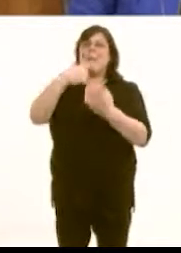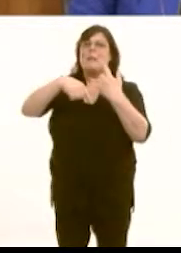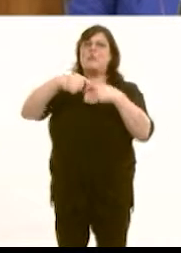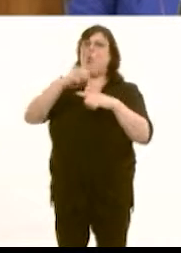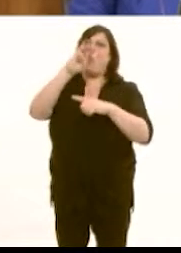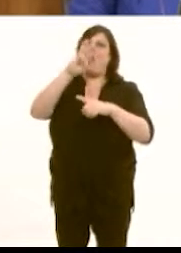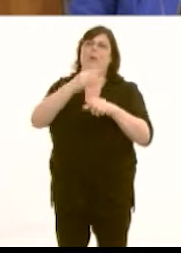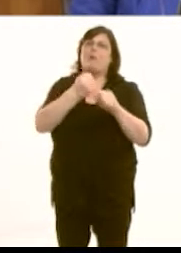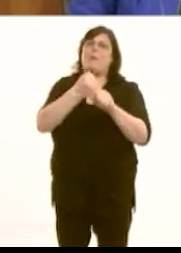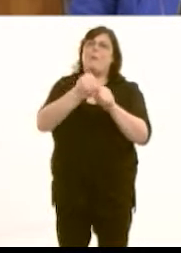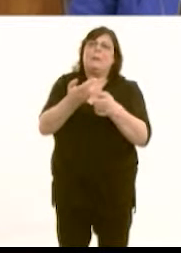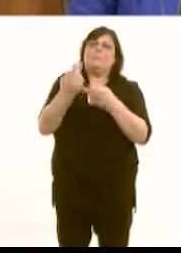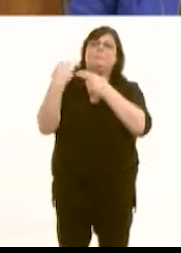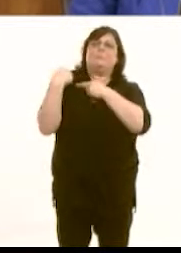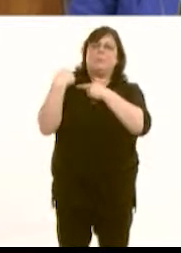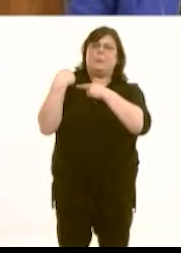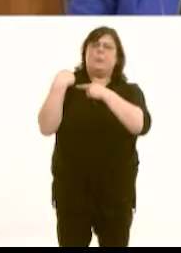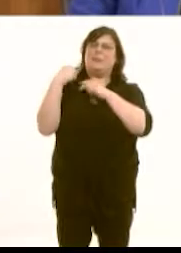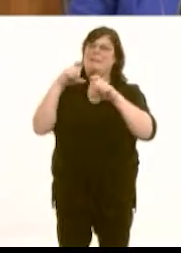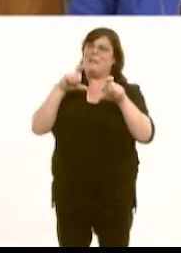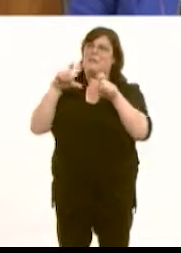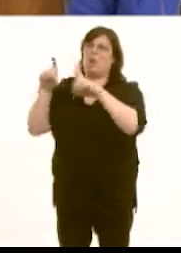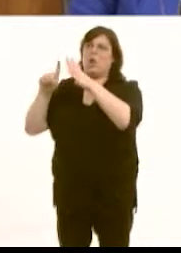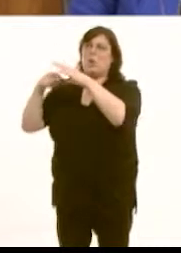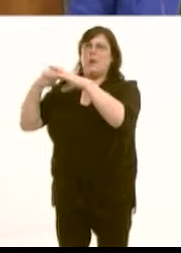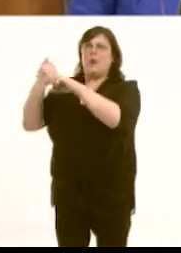mwyn sicrhau bod pobl yn cael y gwasanaeth ddylen nhw ei gael.